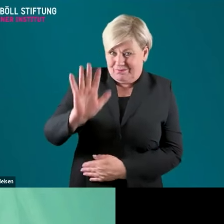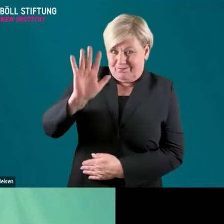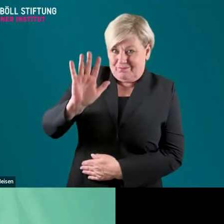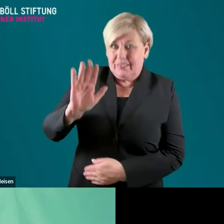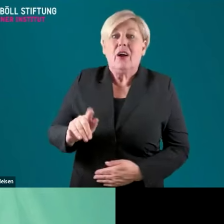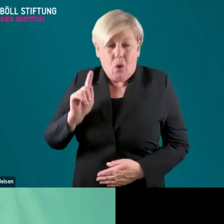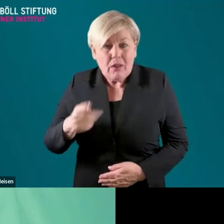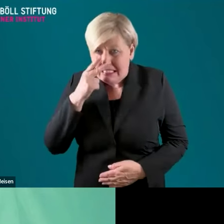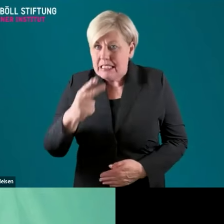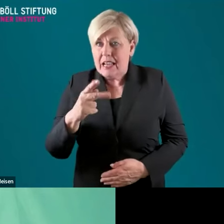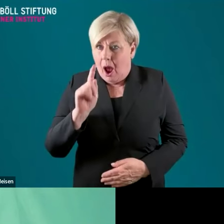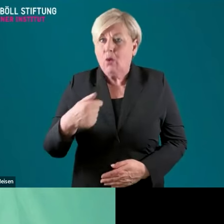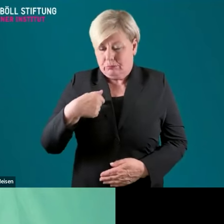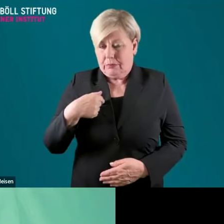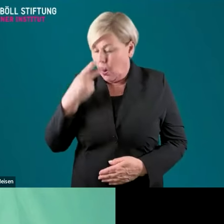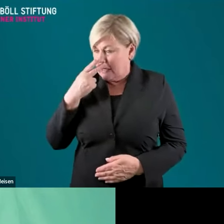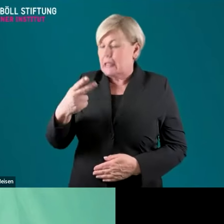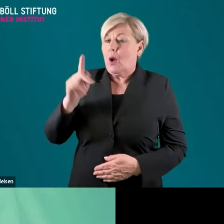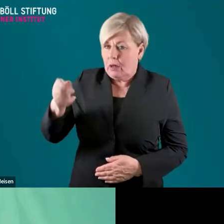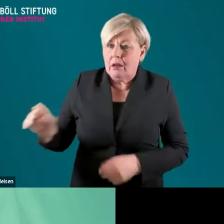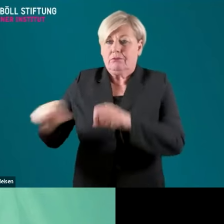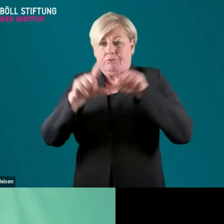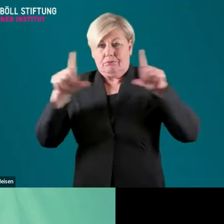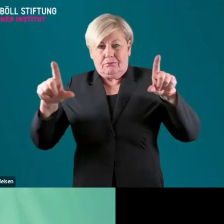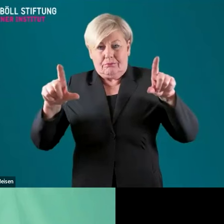Und das sehen wir dann und holen Sie dann auf die Bühne.